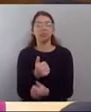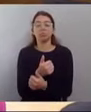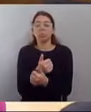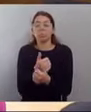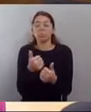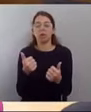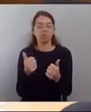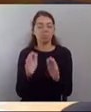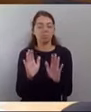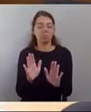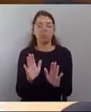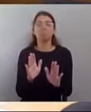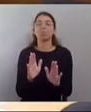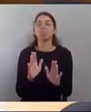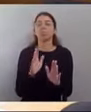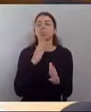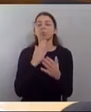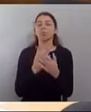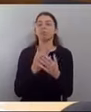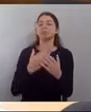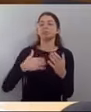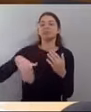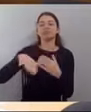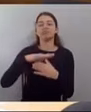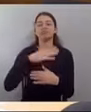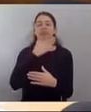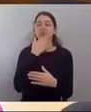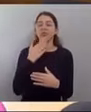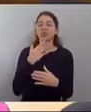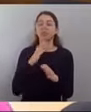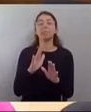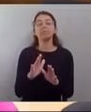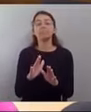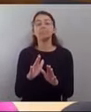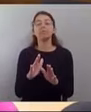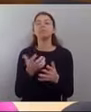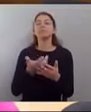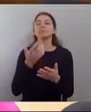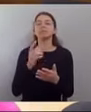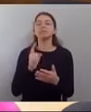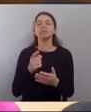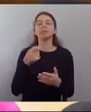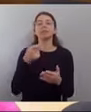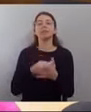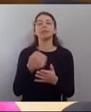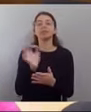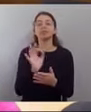universal. Contudo não podemos deixar de sublinhar o facto de um serviço